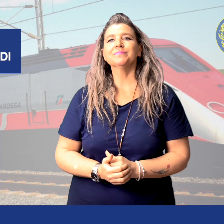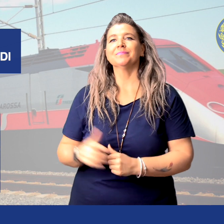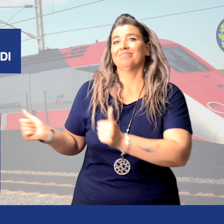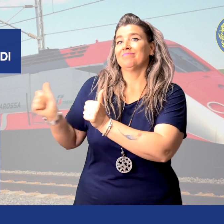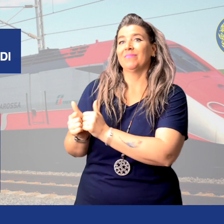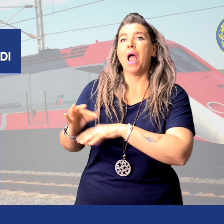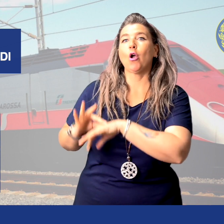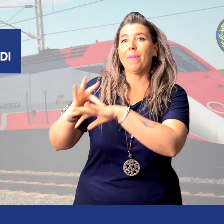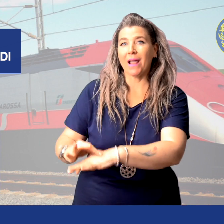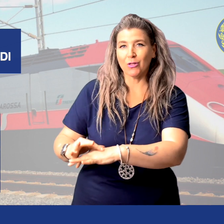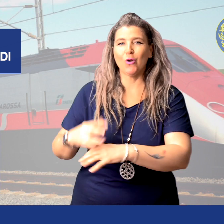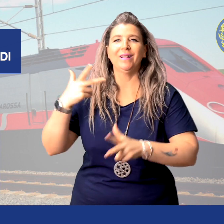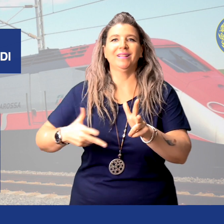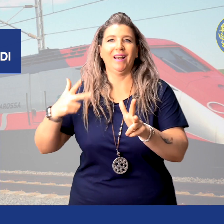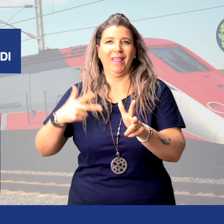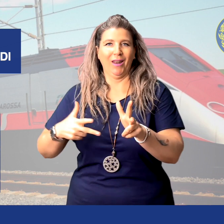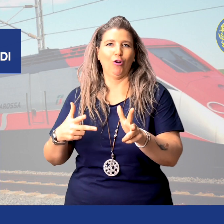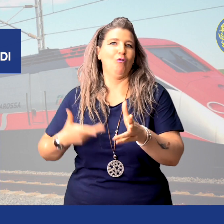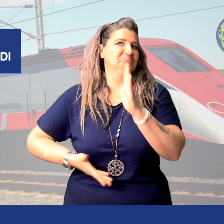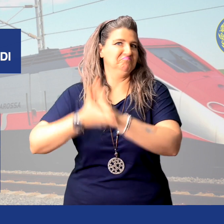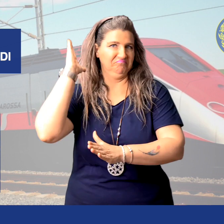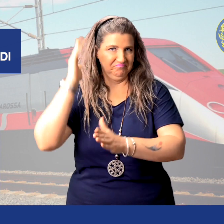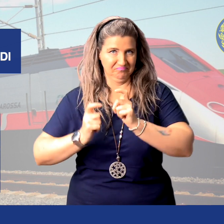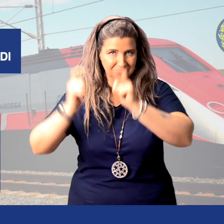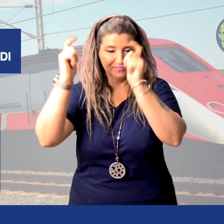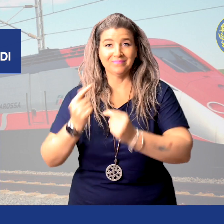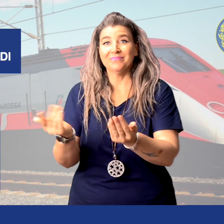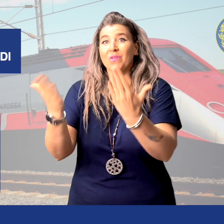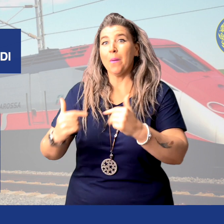e valida sia per il titolare sia per l'accompagnatore.